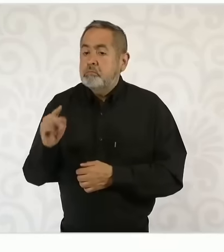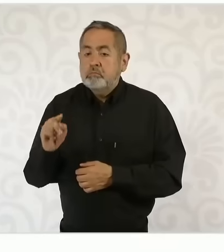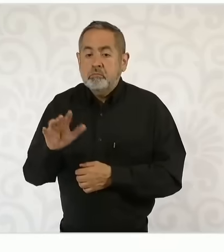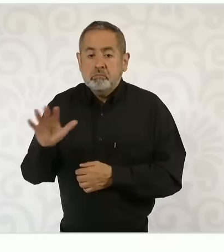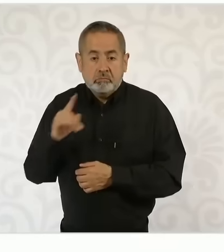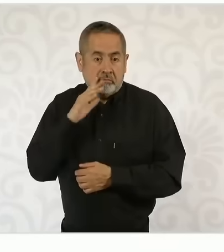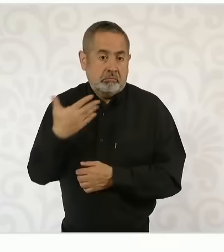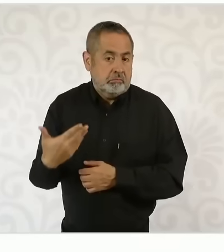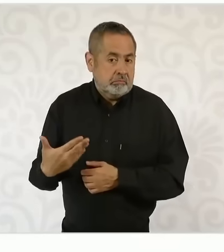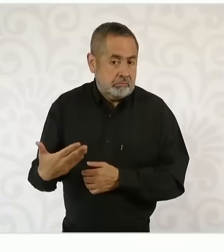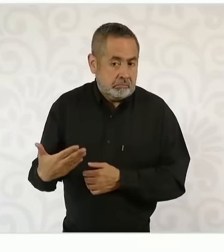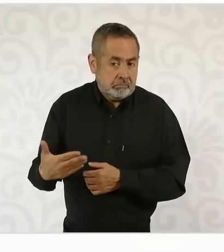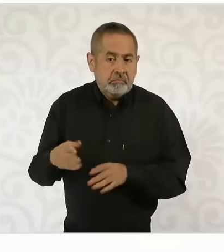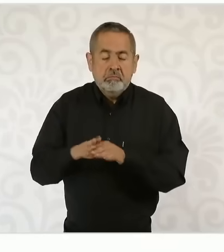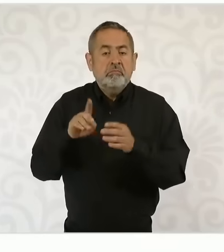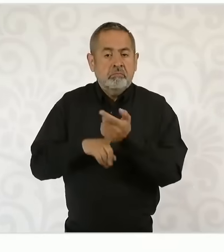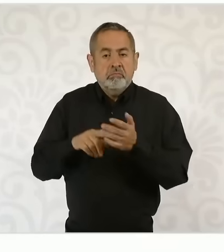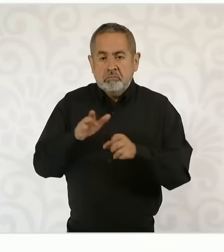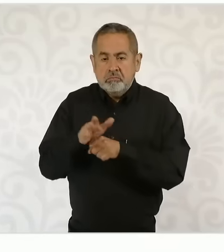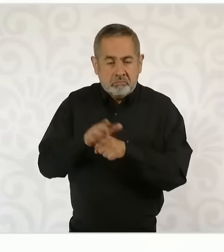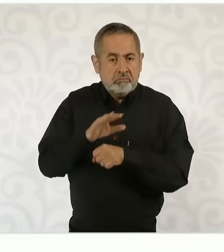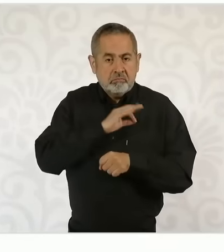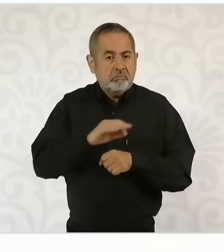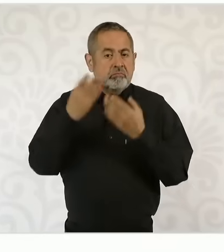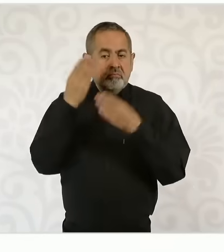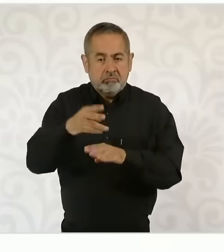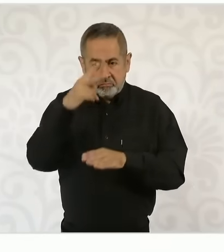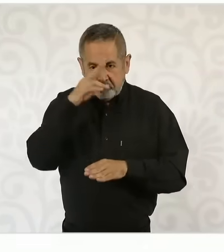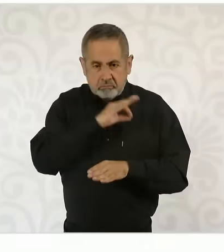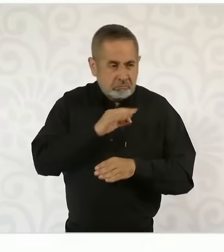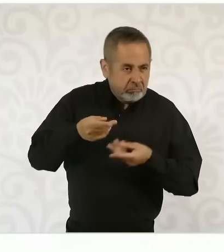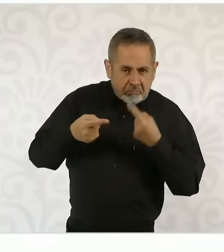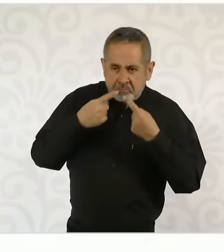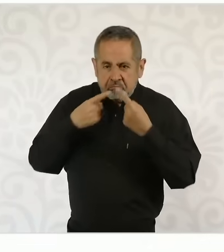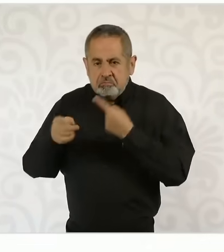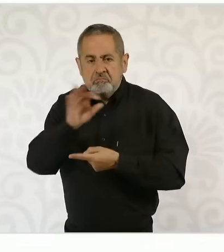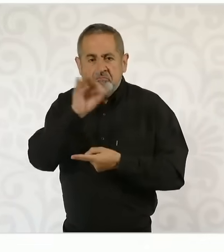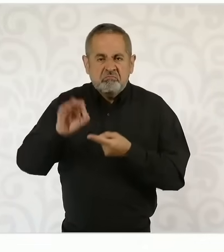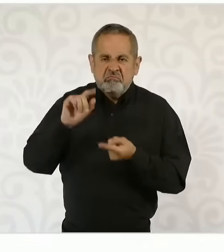eso nos habla también del margen para que Banco de México pueda seguir bajando las tasas de interés,